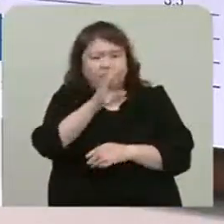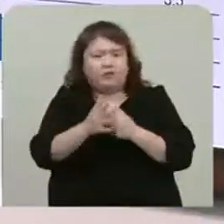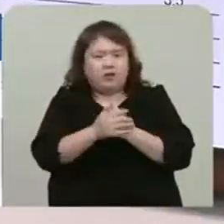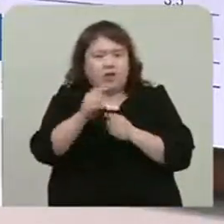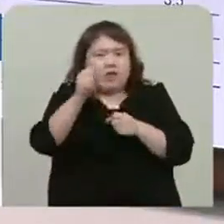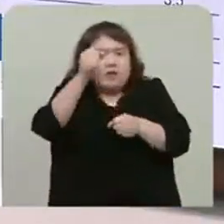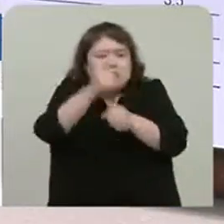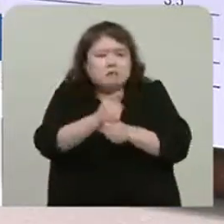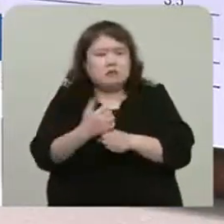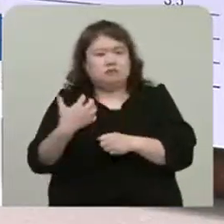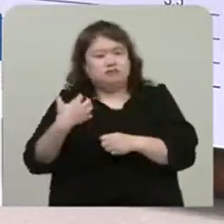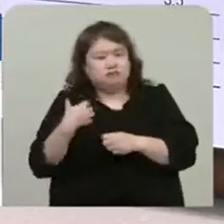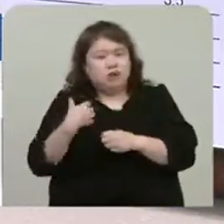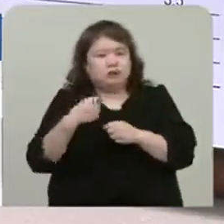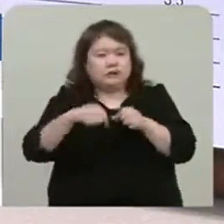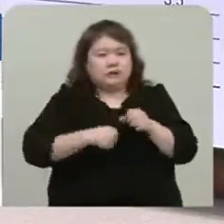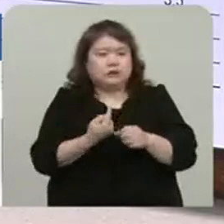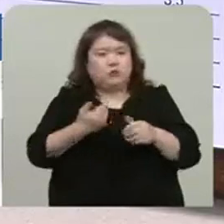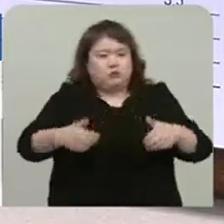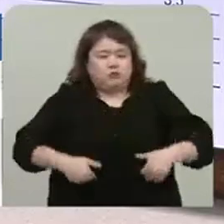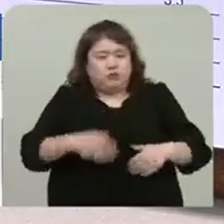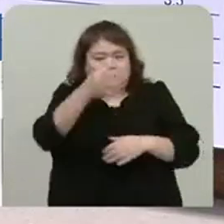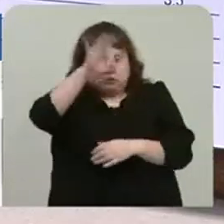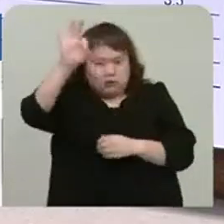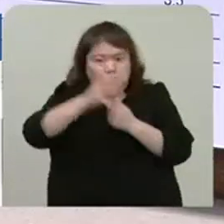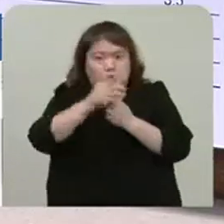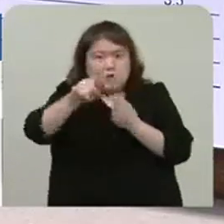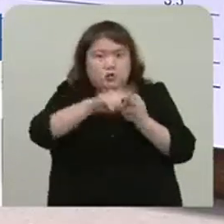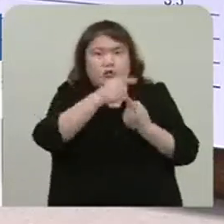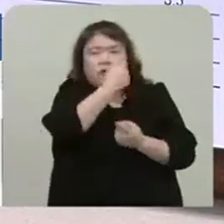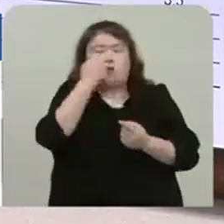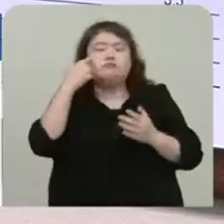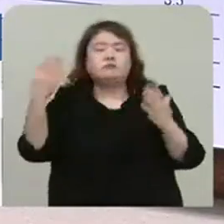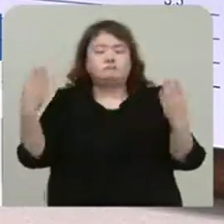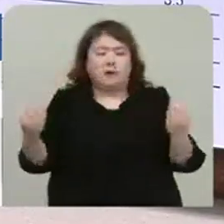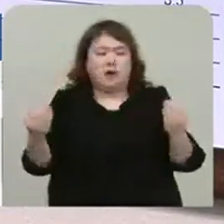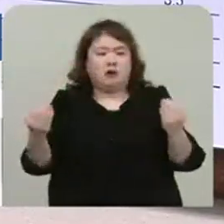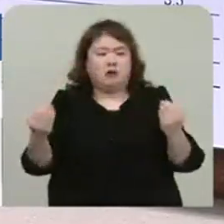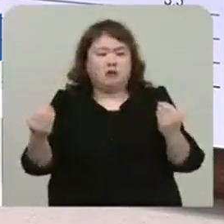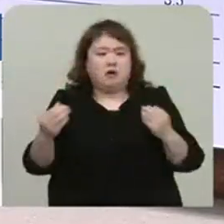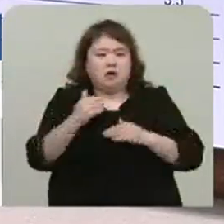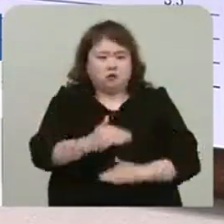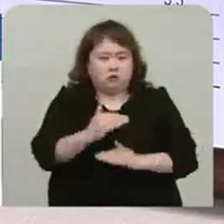고 인정했고 그것을 기재부가 검증 한 마당에 또 절차가 진행되는 상황